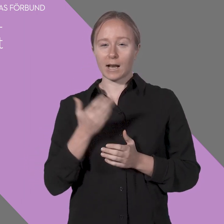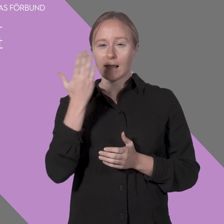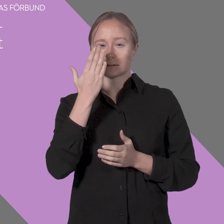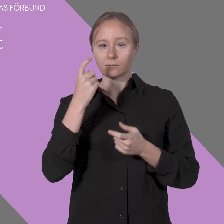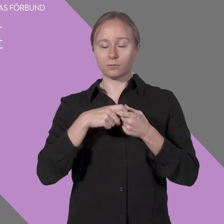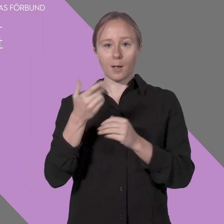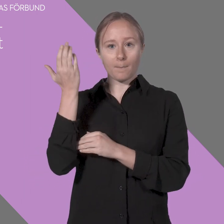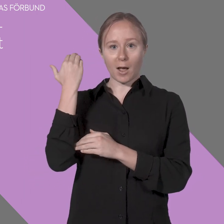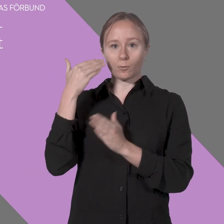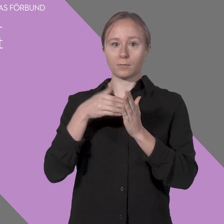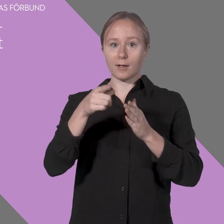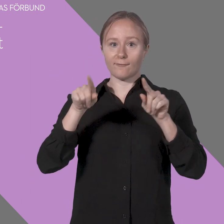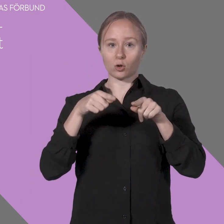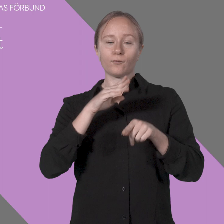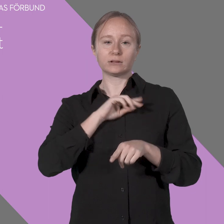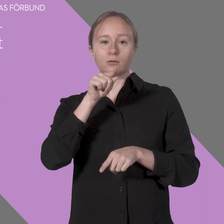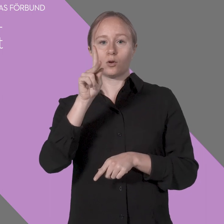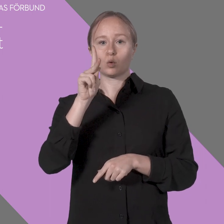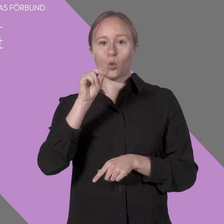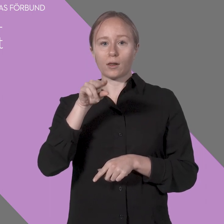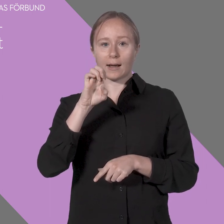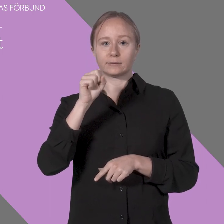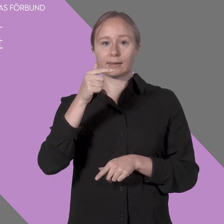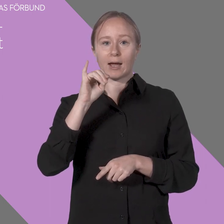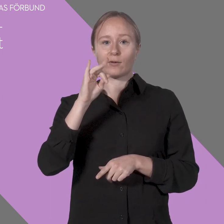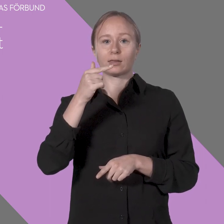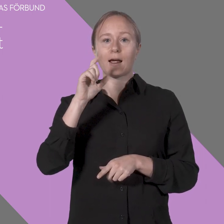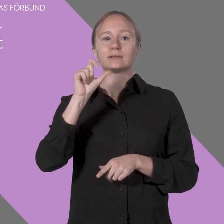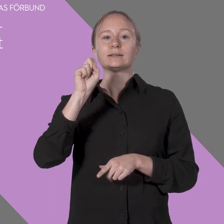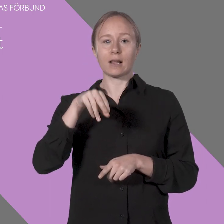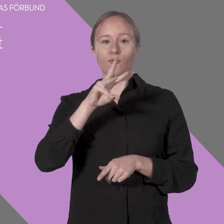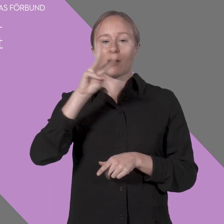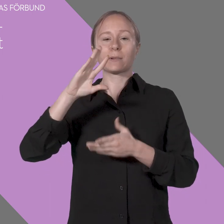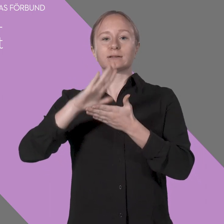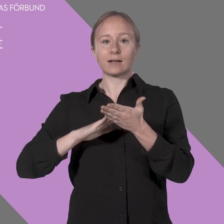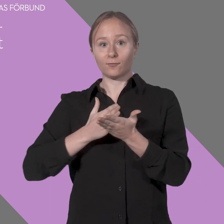Läs om bakgrunden till videon på Konestiftelsens webbplats -